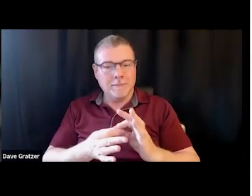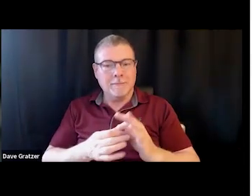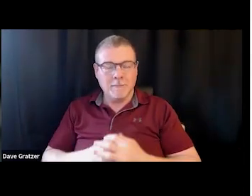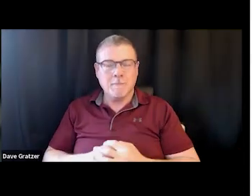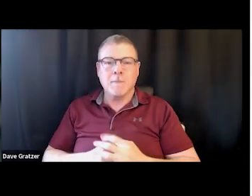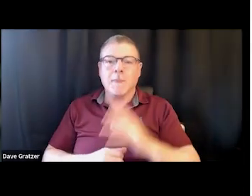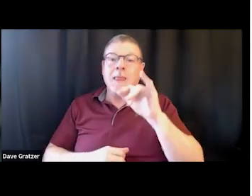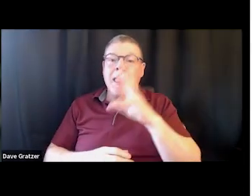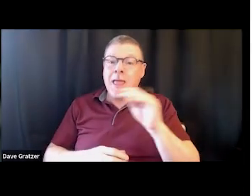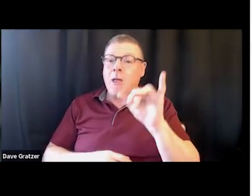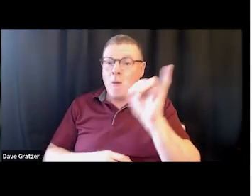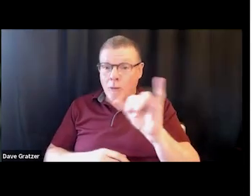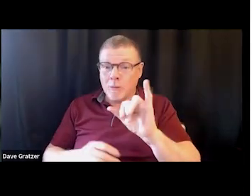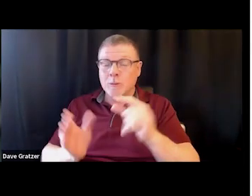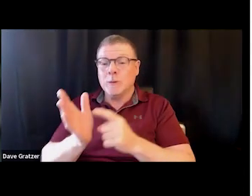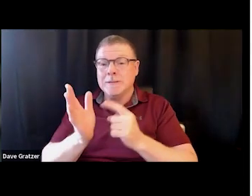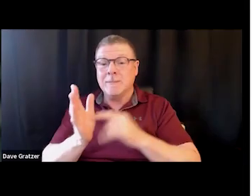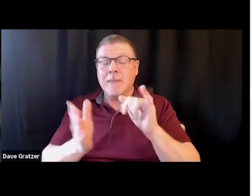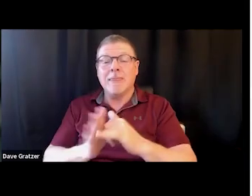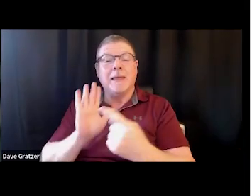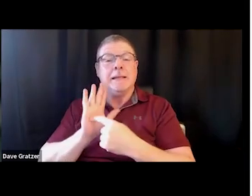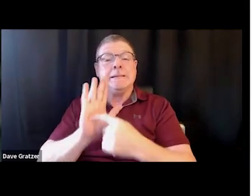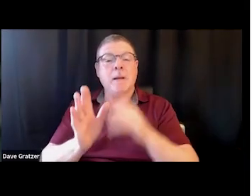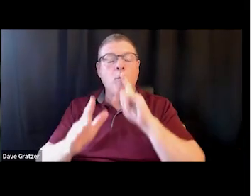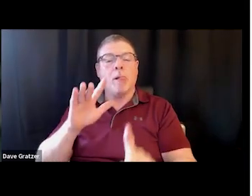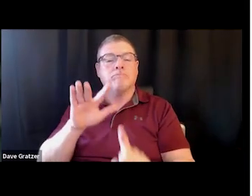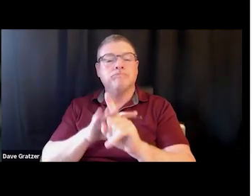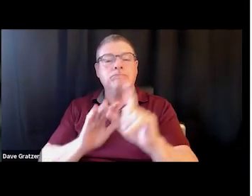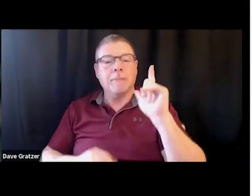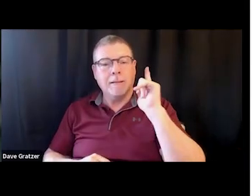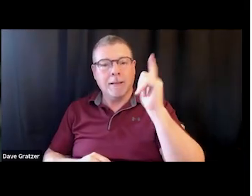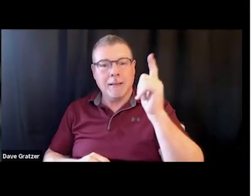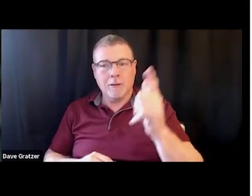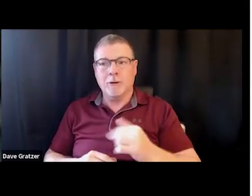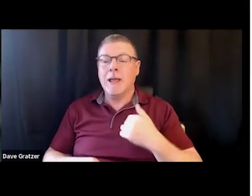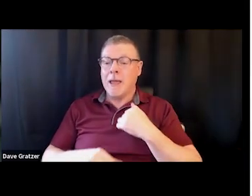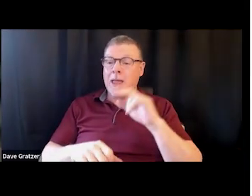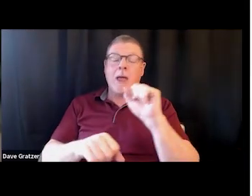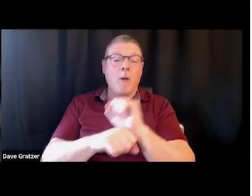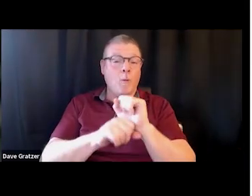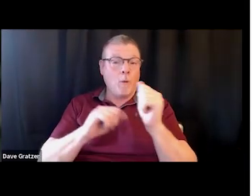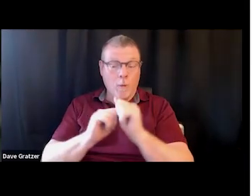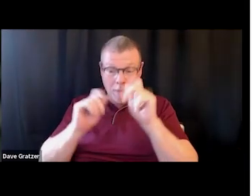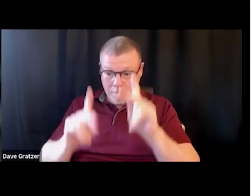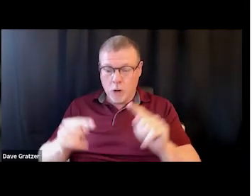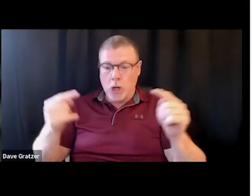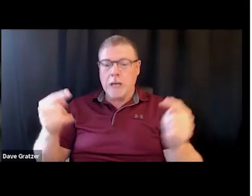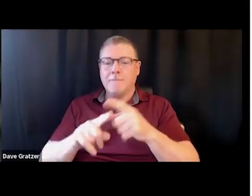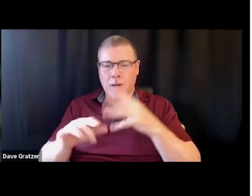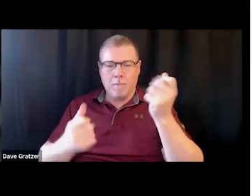También es posible que los síntomas se presenten más tarde en la vida para algunas personas. Trabajé con una persona que tuvo una lesión cerebral por un accidente de auto,